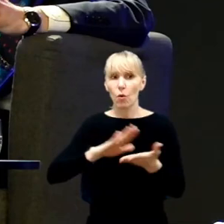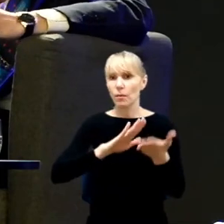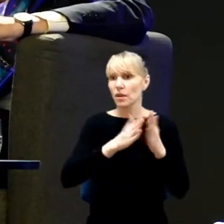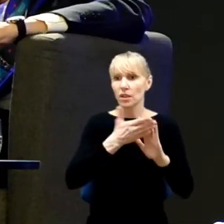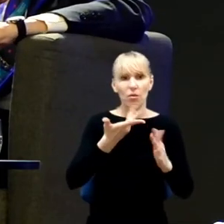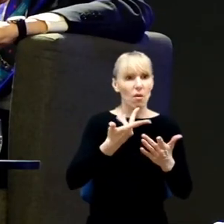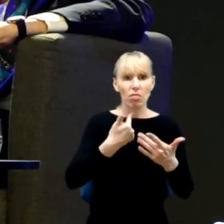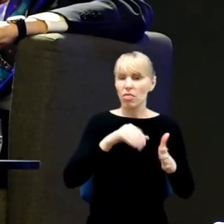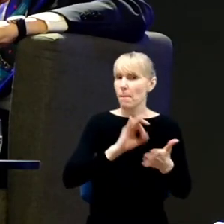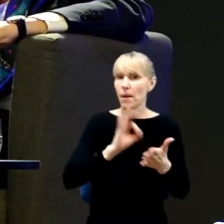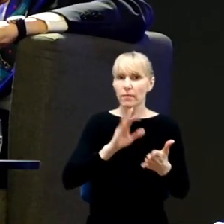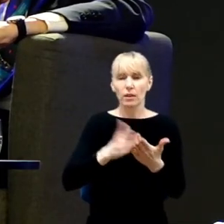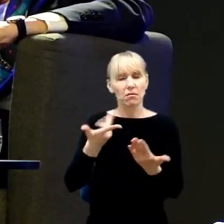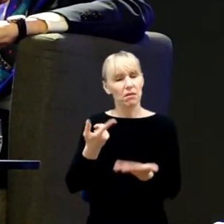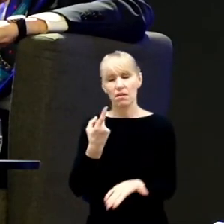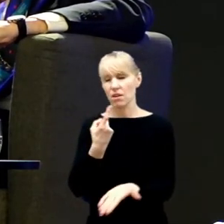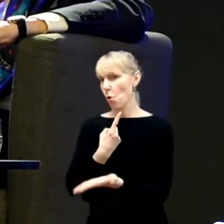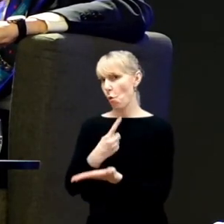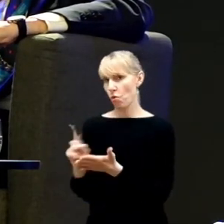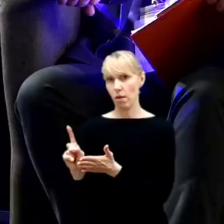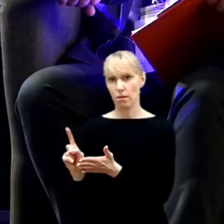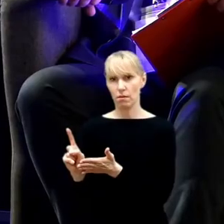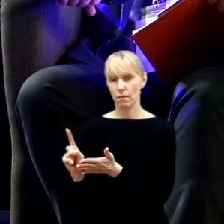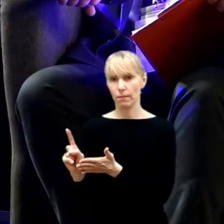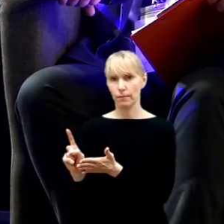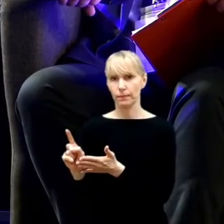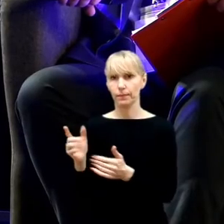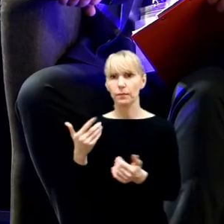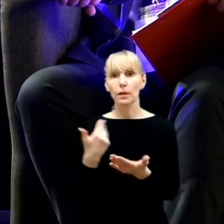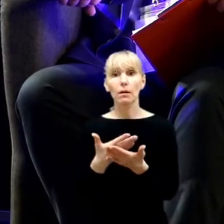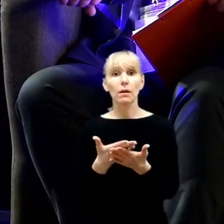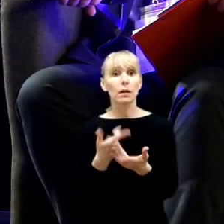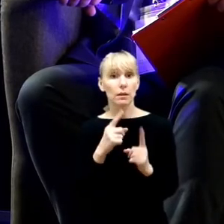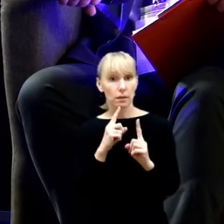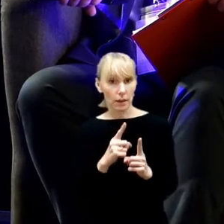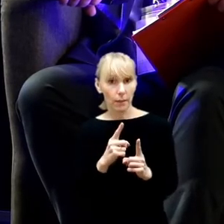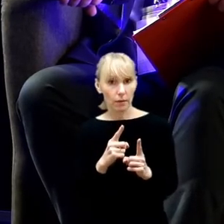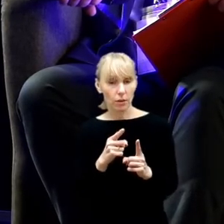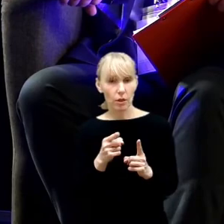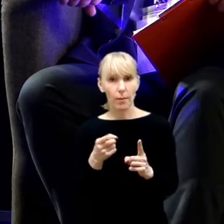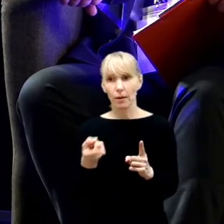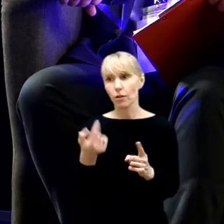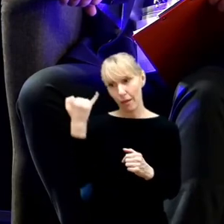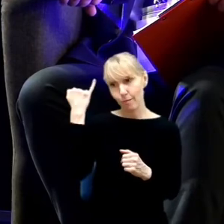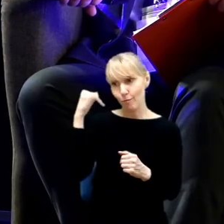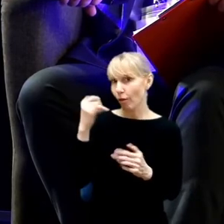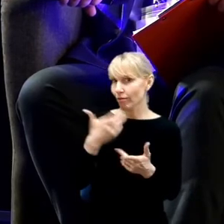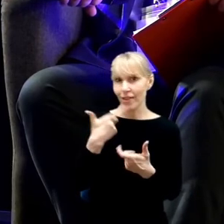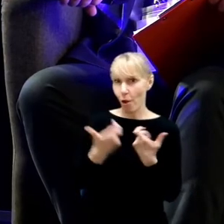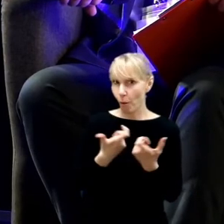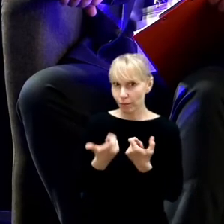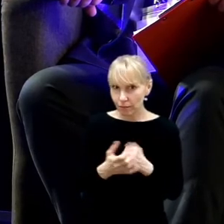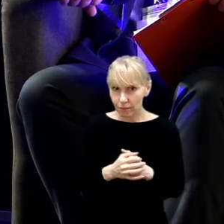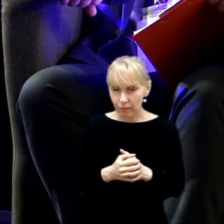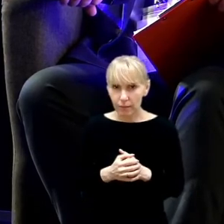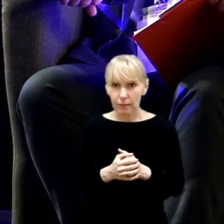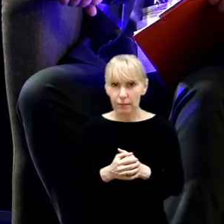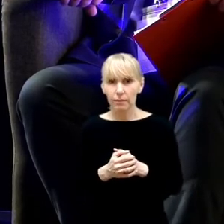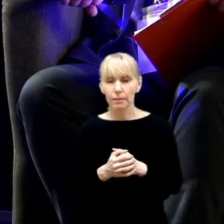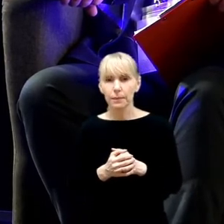Są też tutaj taka sugestia dla innych samorządowców, żeby tą drogą nie iść. I to była ta wpadka.